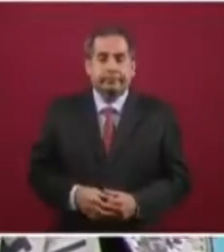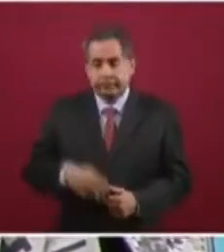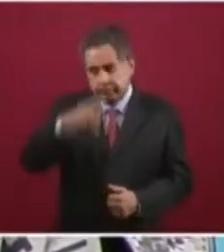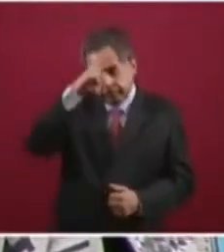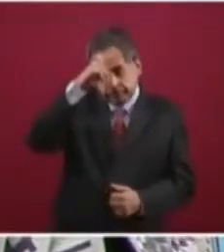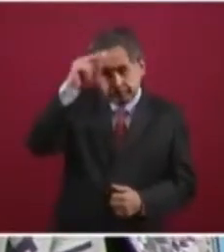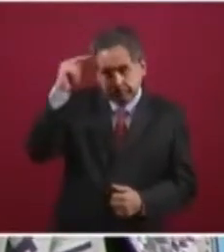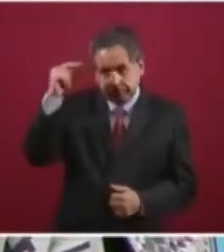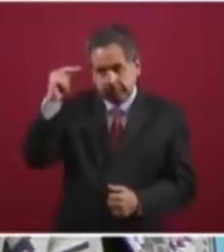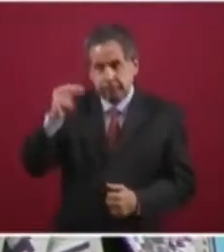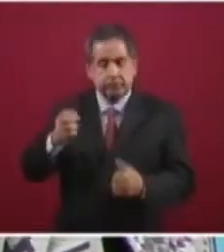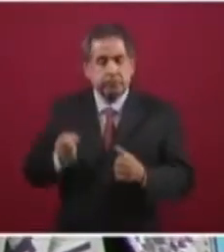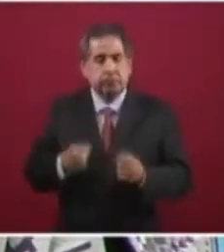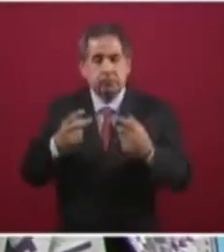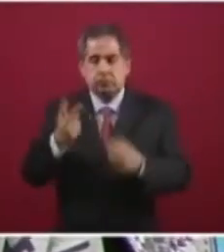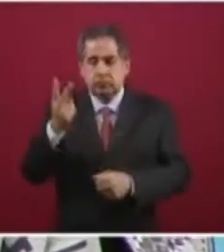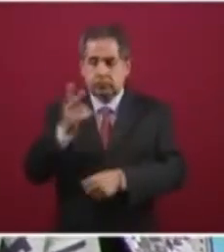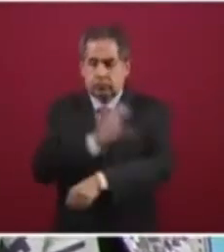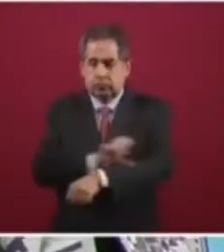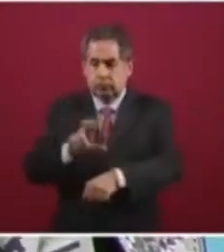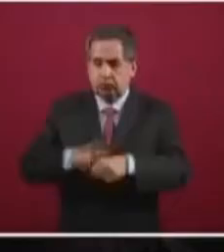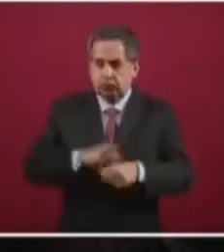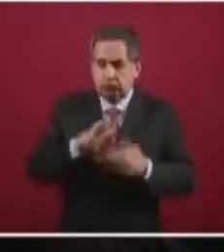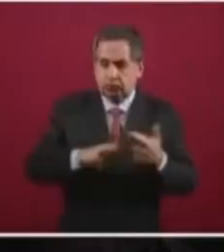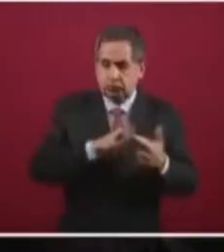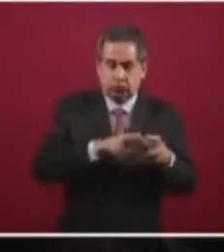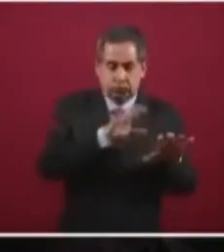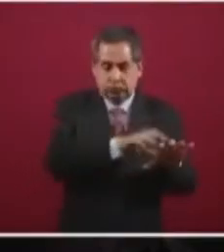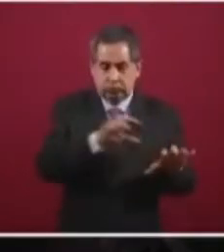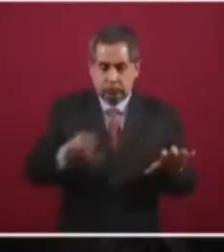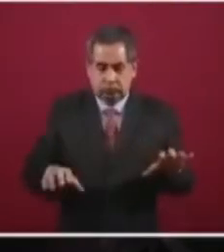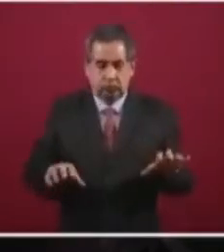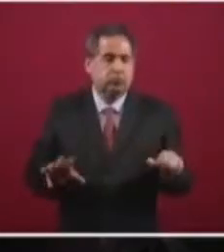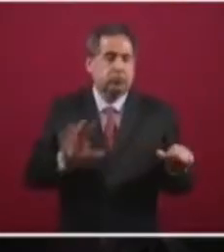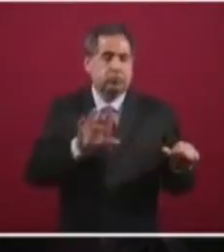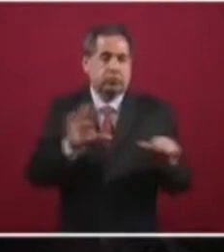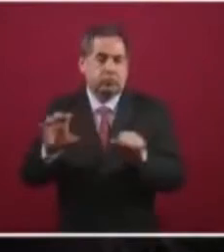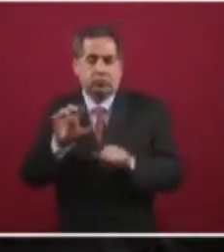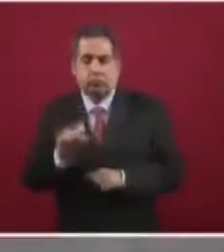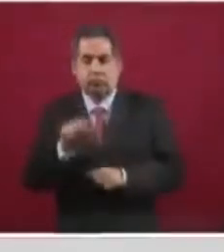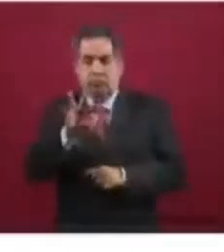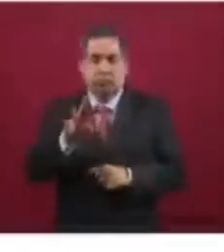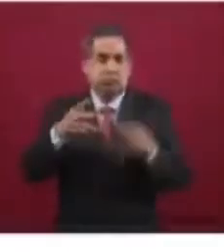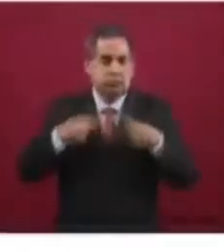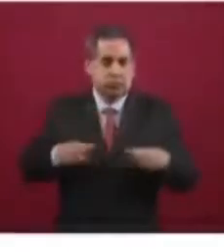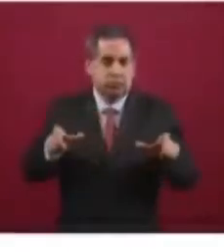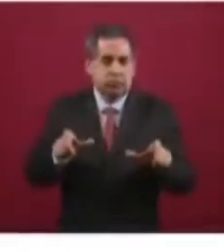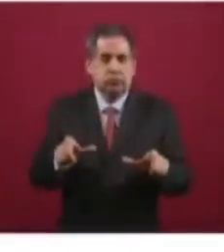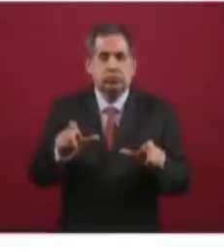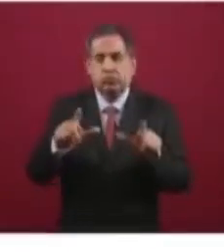Nayarit tiene dos coordinaciones regionales con 664 elementos de la Guardia Nacional,